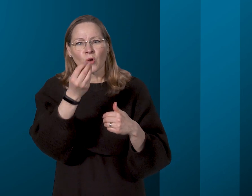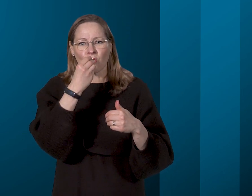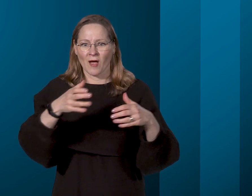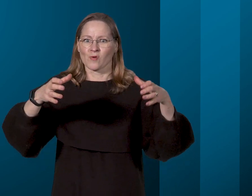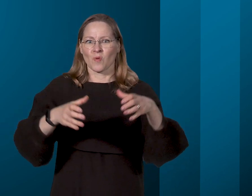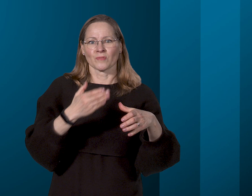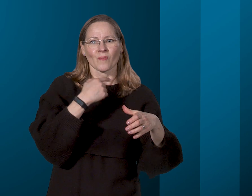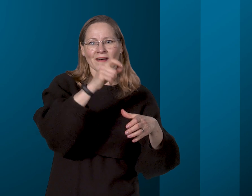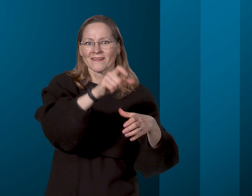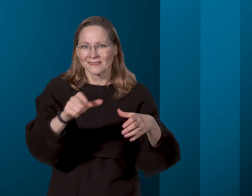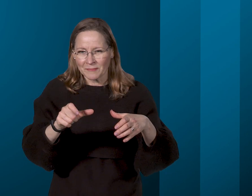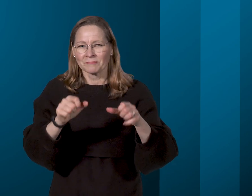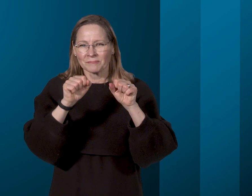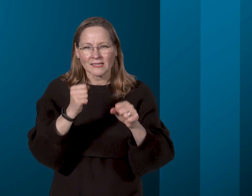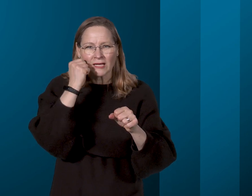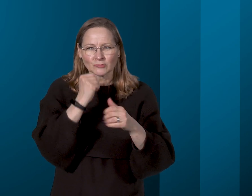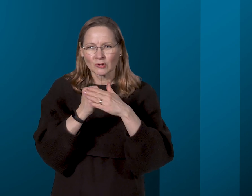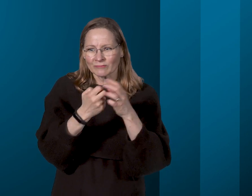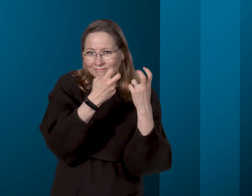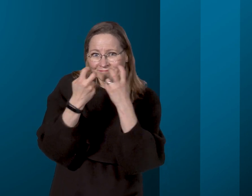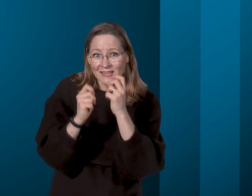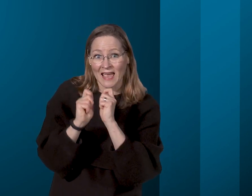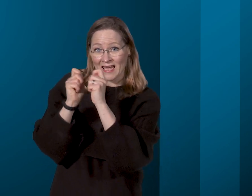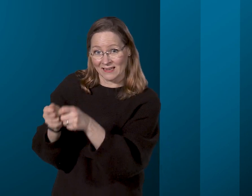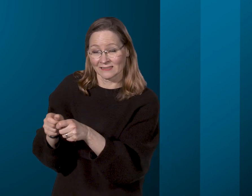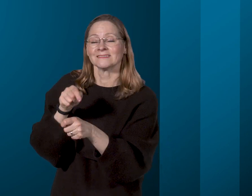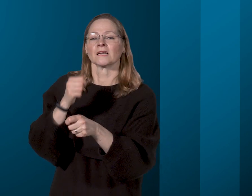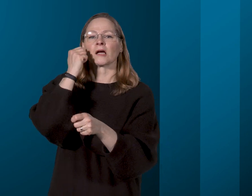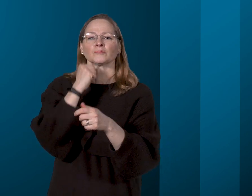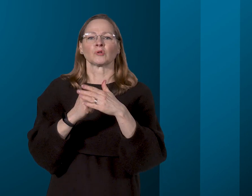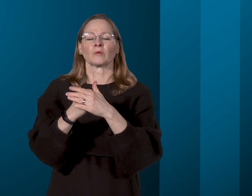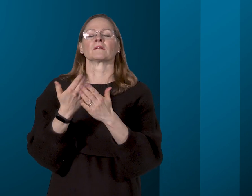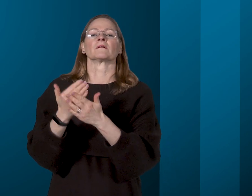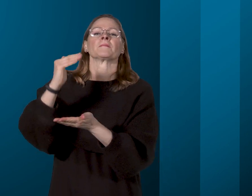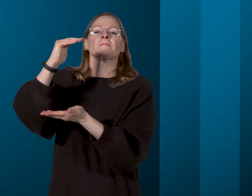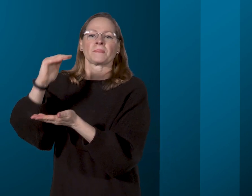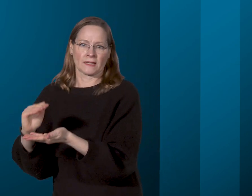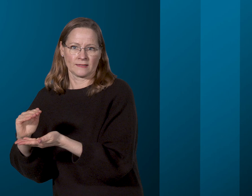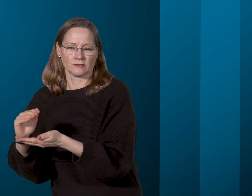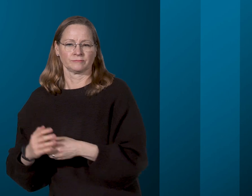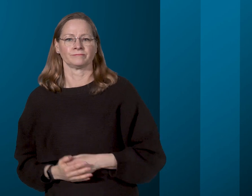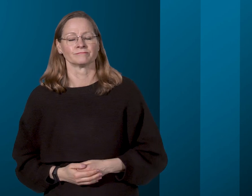kun ruokakuntasi pitää hakea asumistuen tarkistusta.